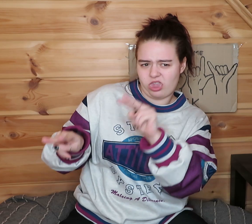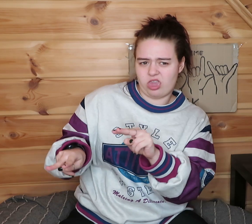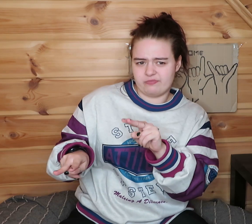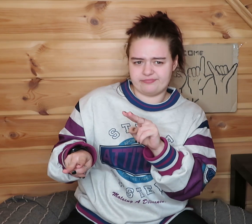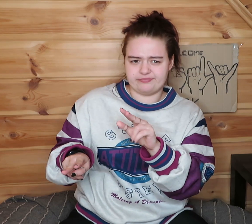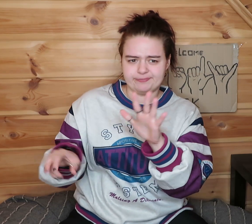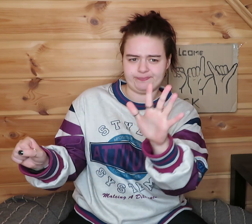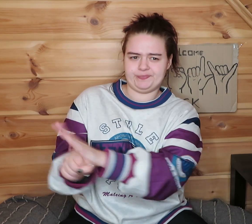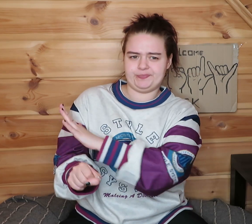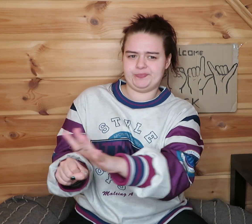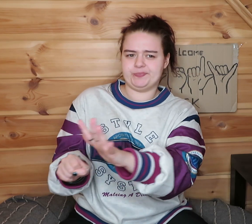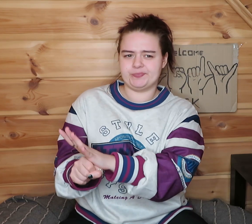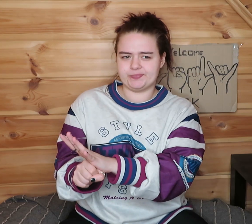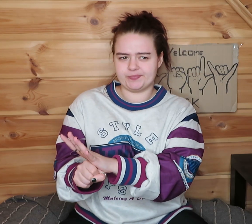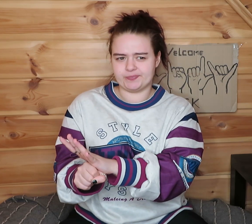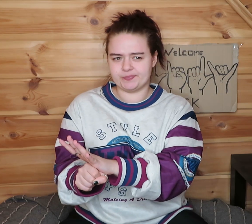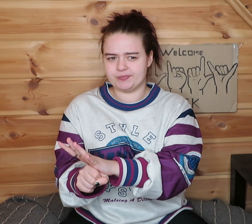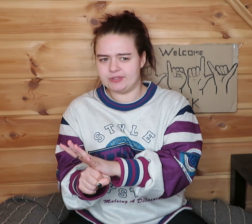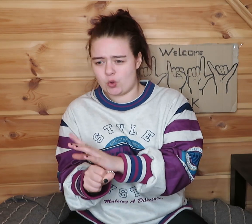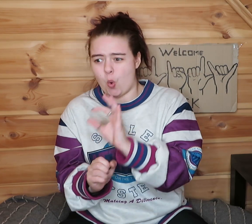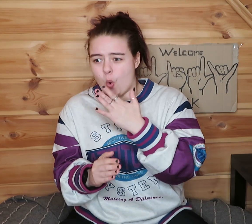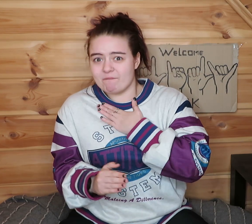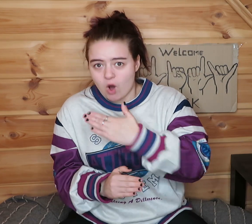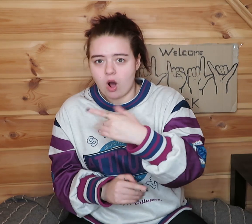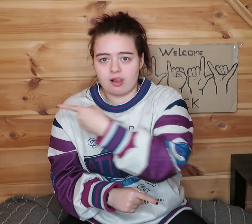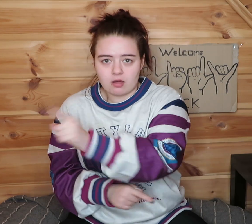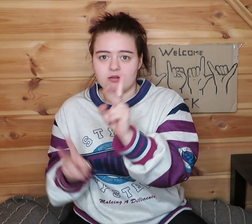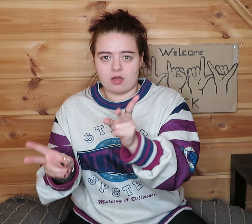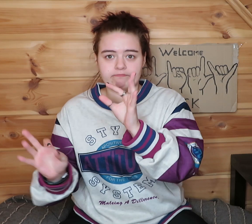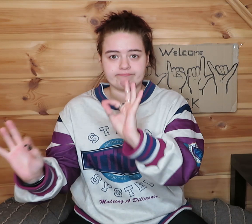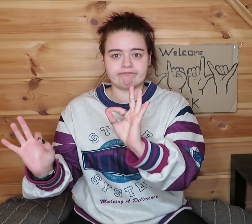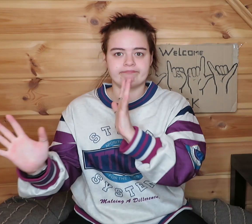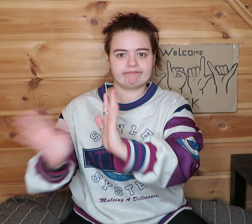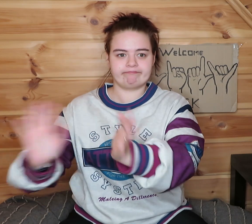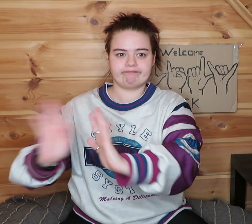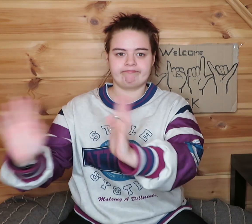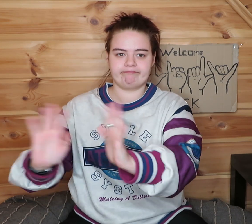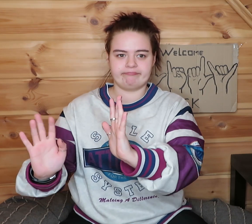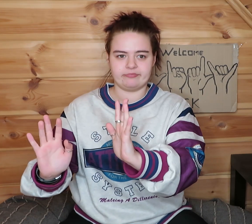Sie diese mobben. Obwohl sie gut gebärden können.